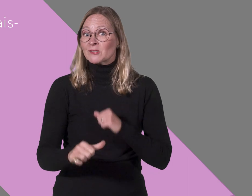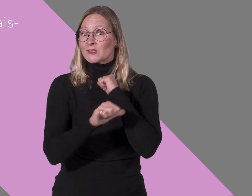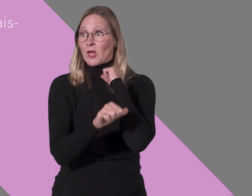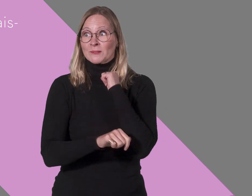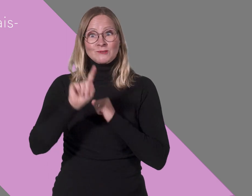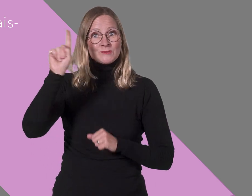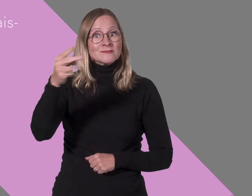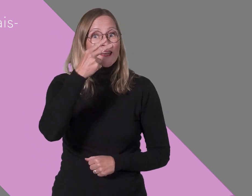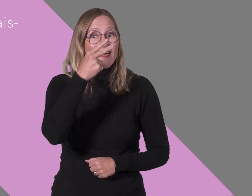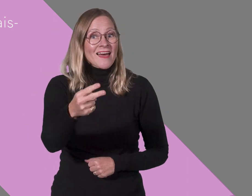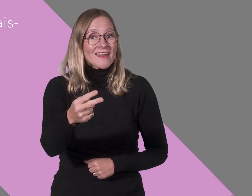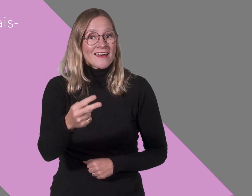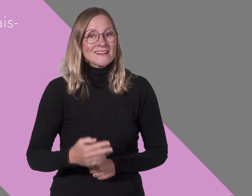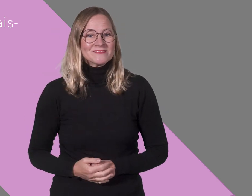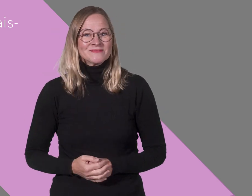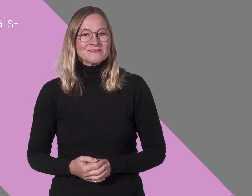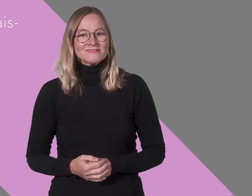Joensuussa nähdään!